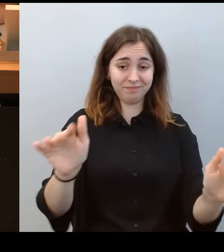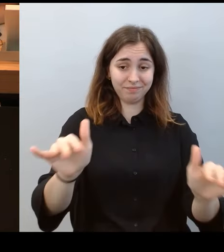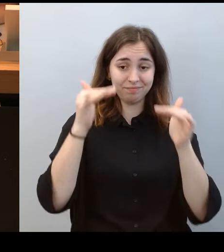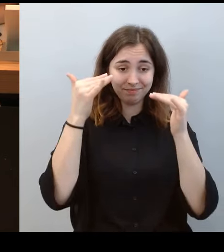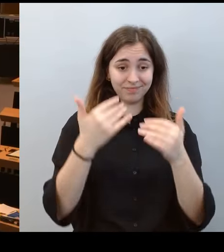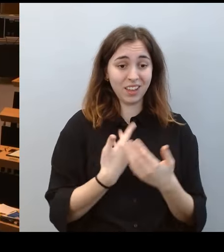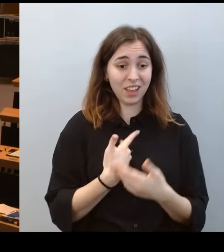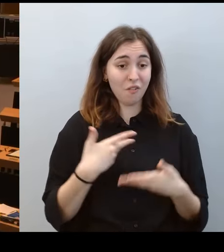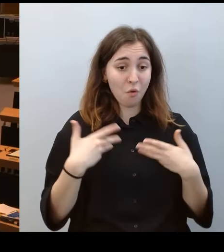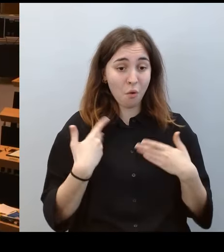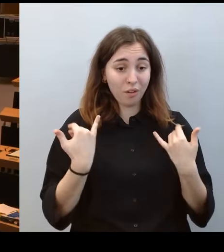Danke.